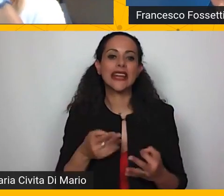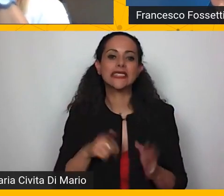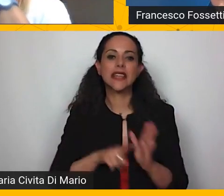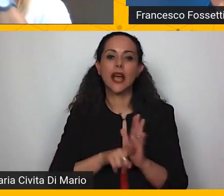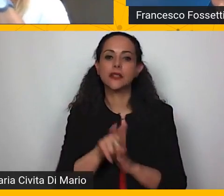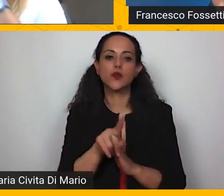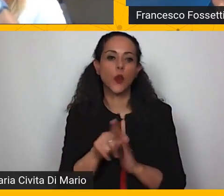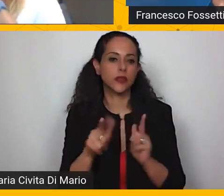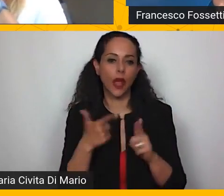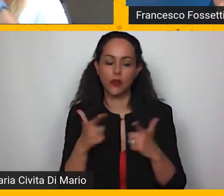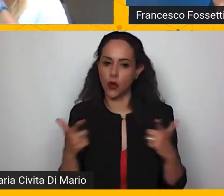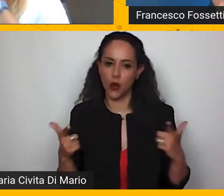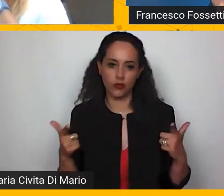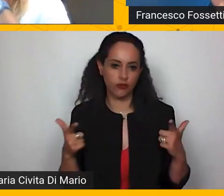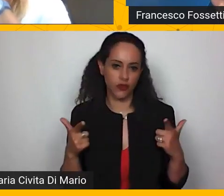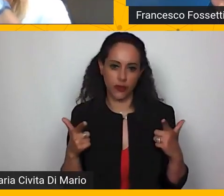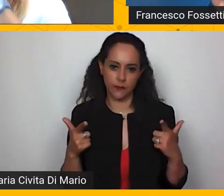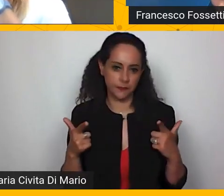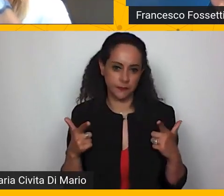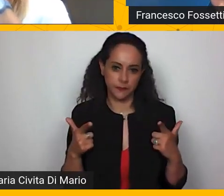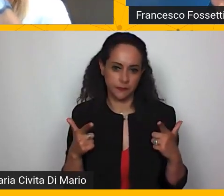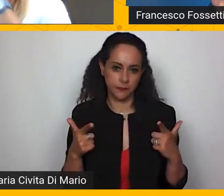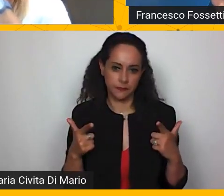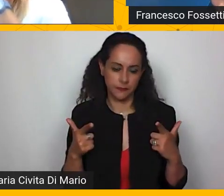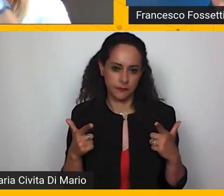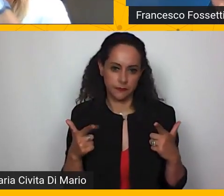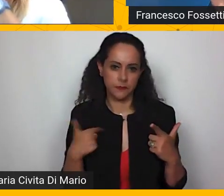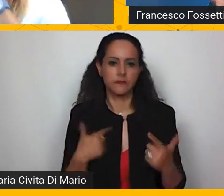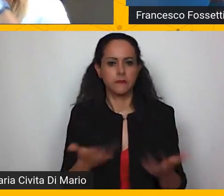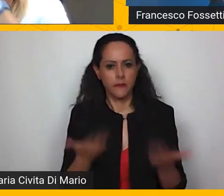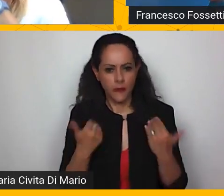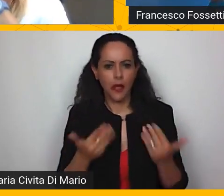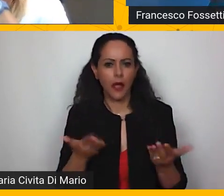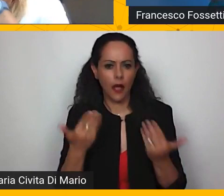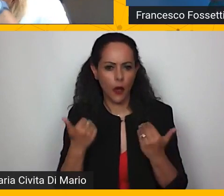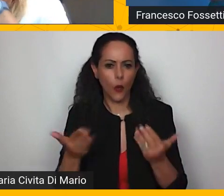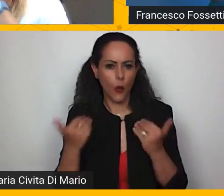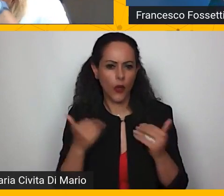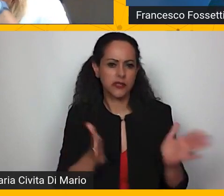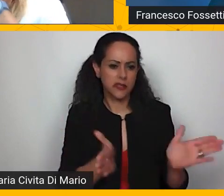risultato, si possono anche acquistare eh